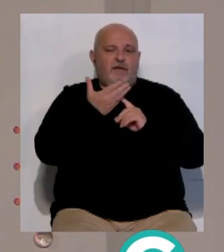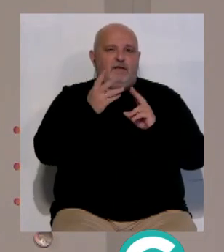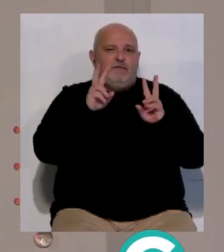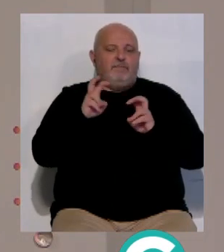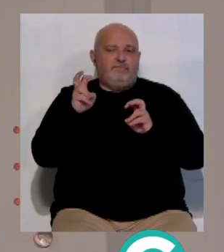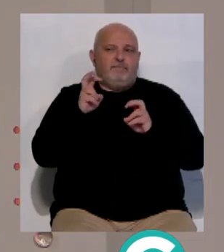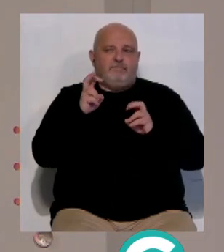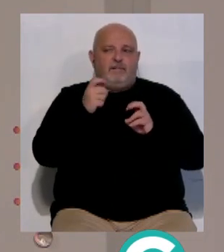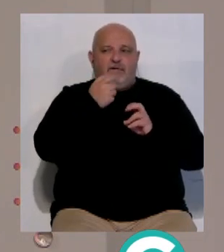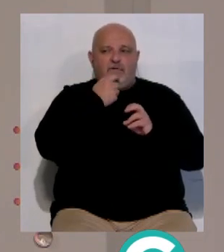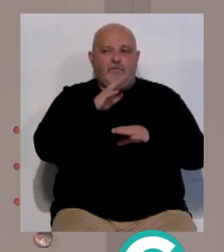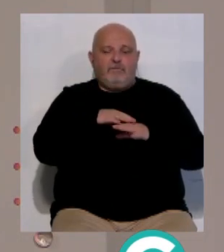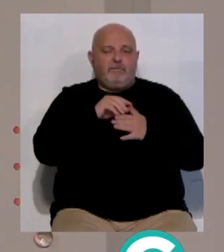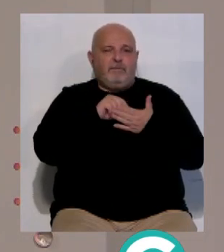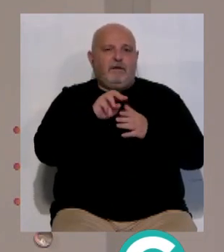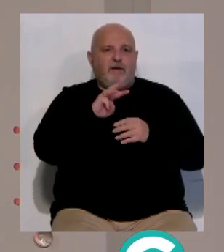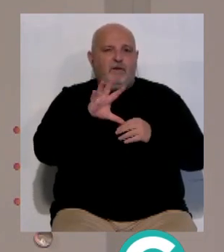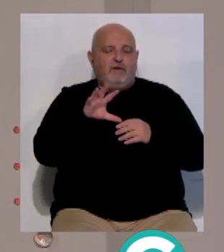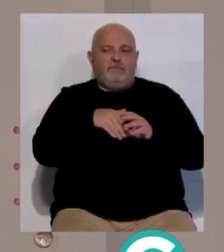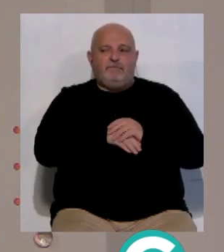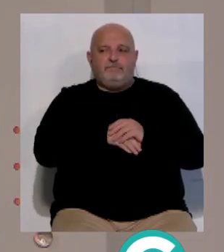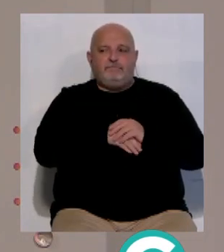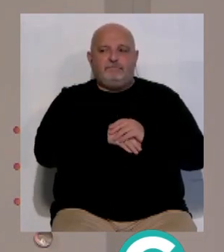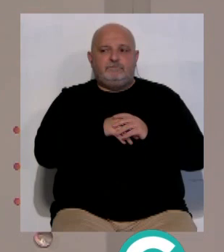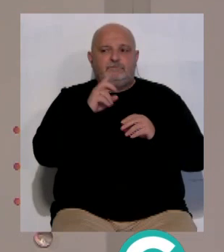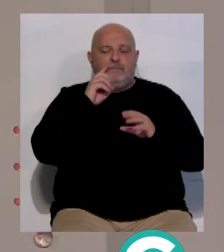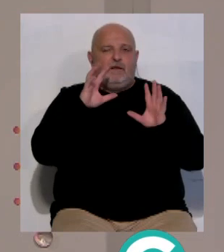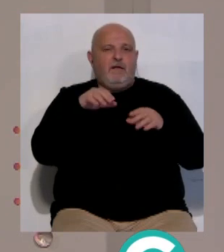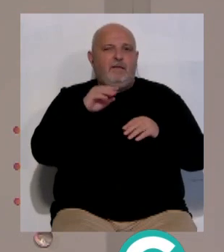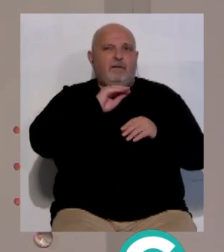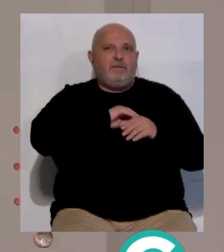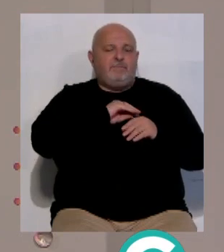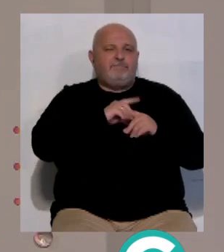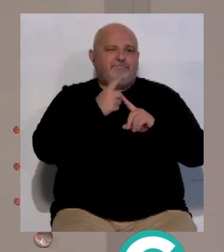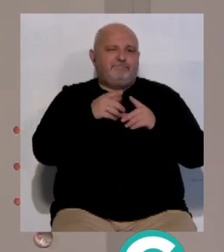acción arbitral del minuto 35 y yo creo que vimos un c muy muy diferente a lo que estábamos viendo